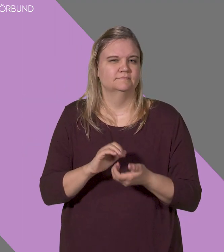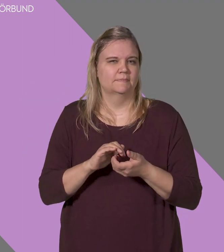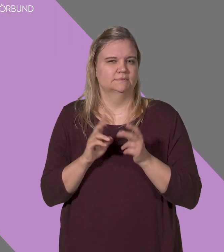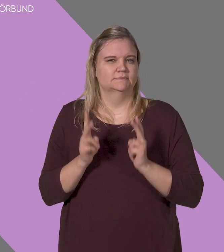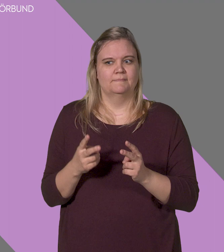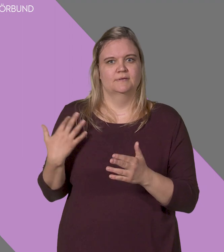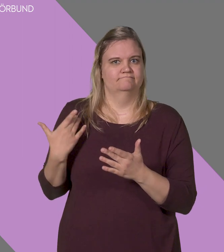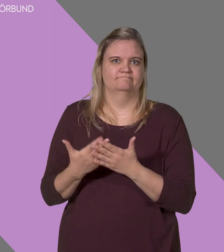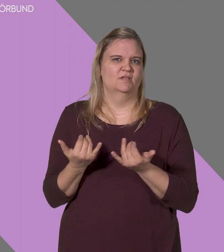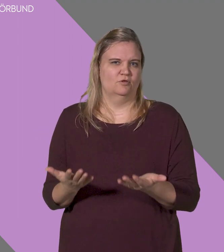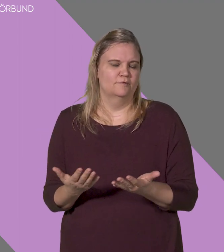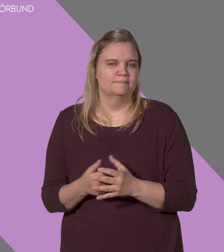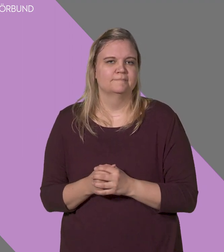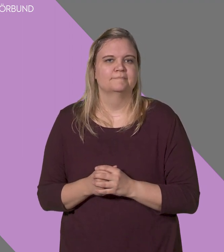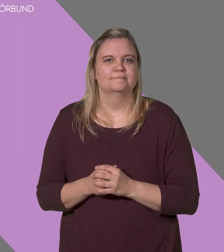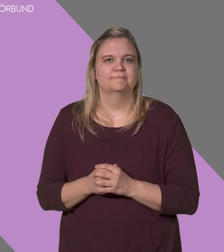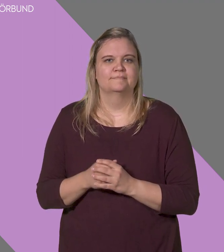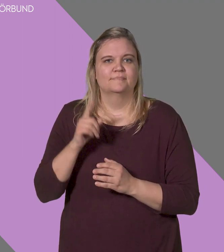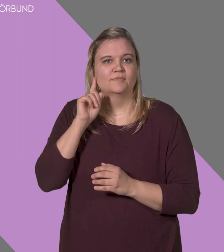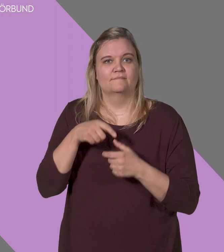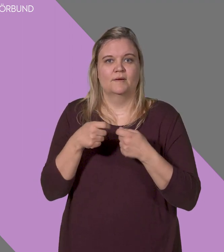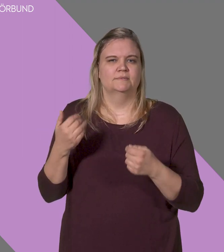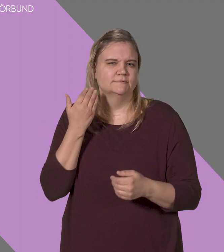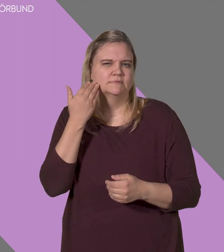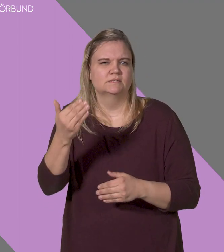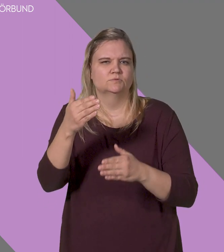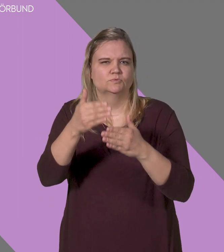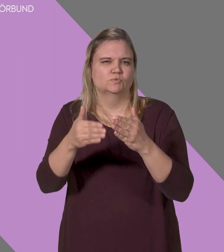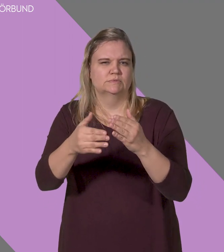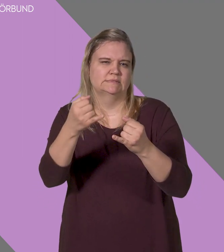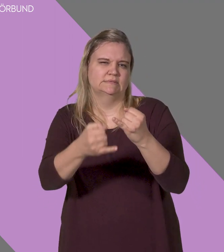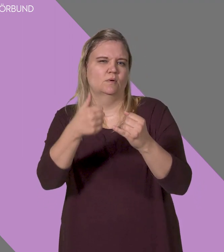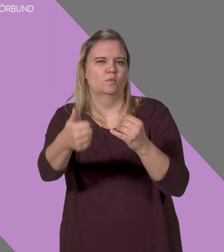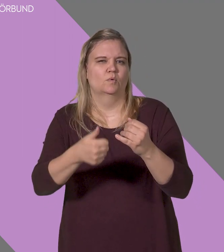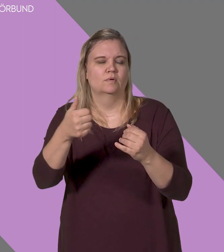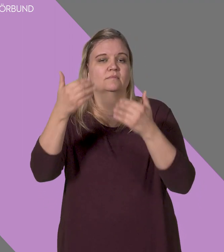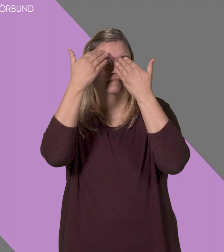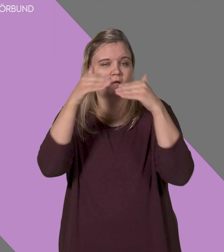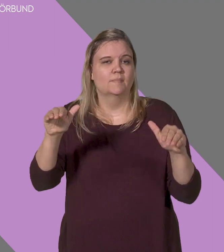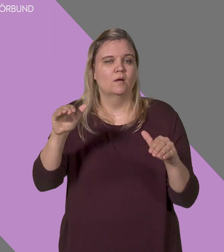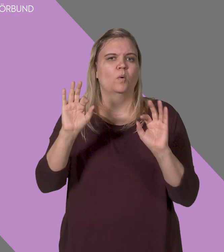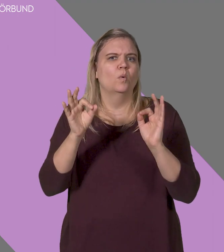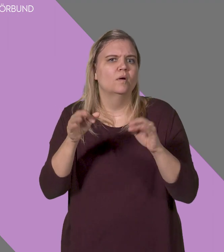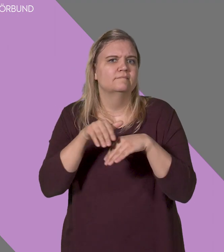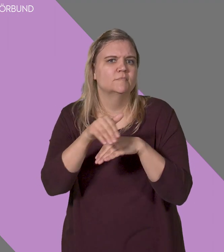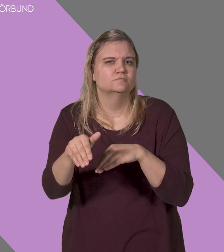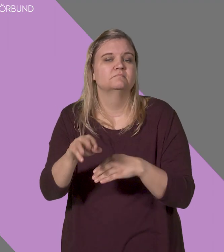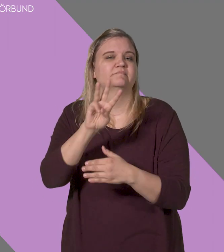precis som i dag. Finlands Dövas Förbund informerar i slutet av året närmare om fortsättningen -